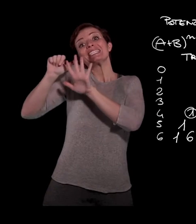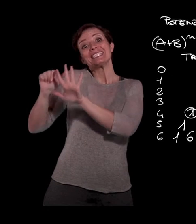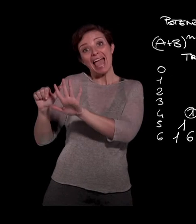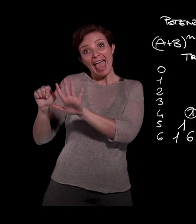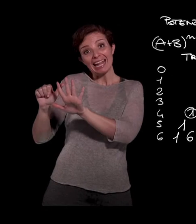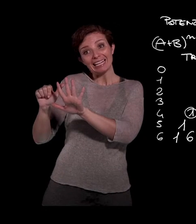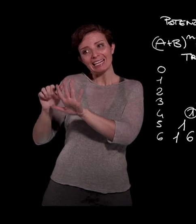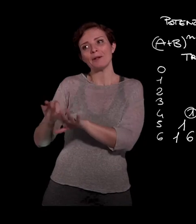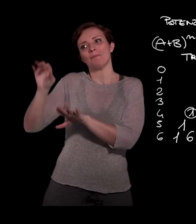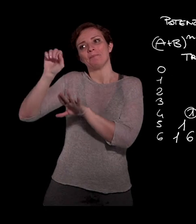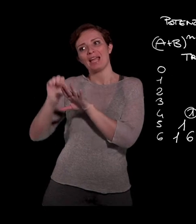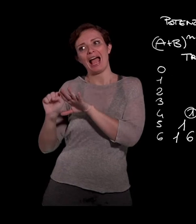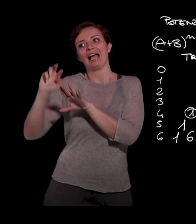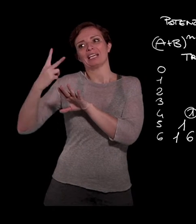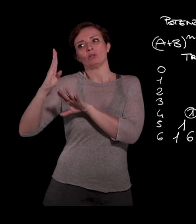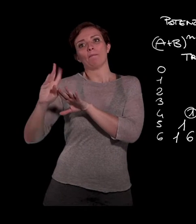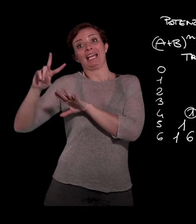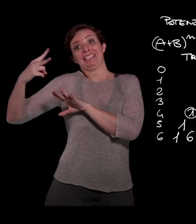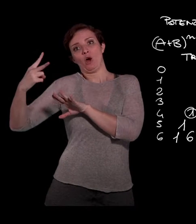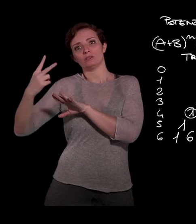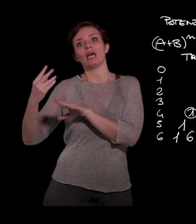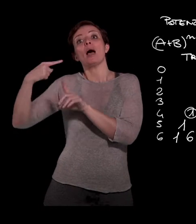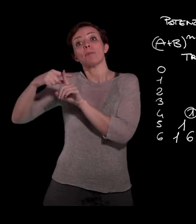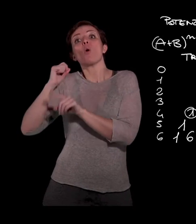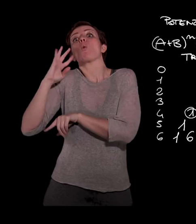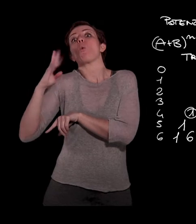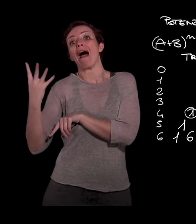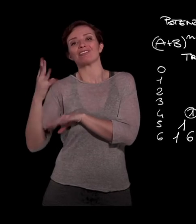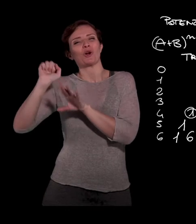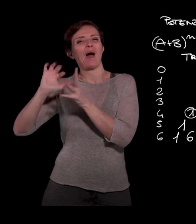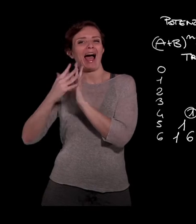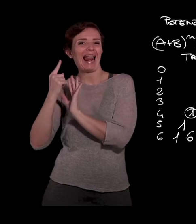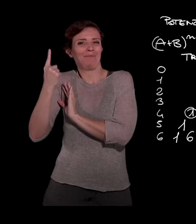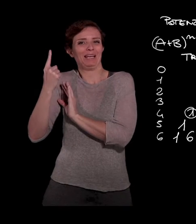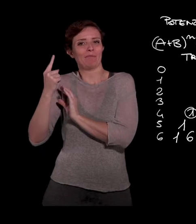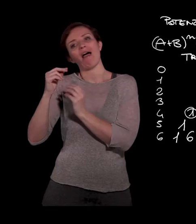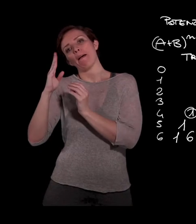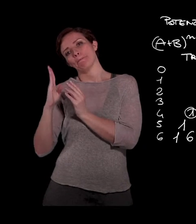(CONTINUA A LEGGERE L'ESEMPIO)